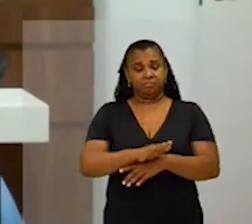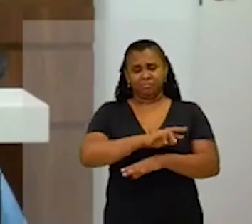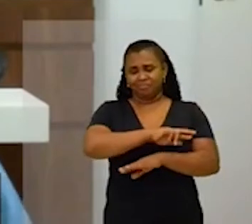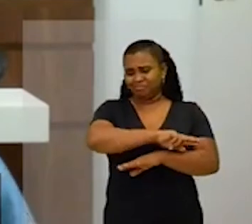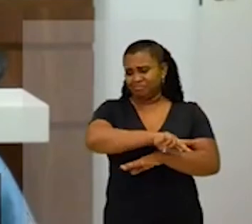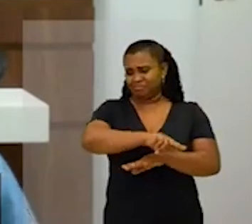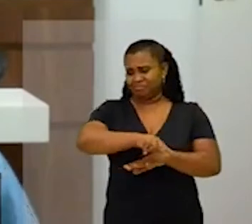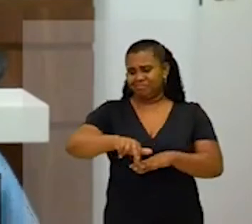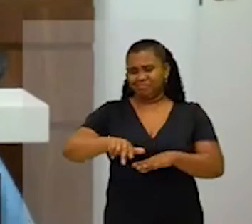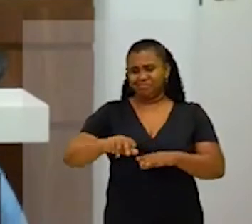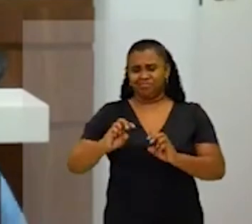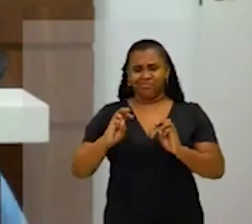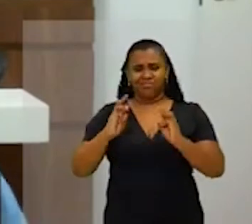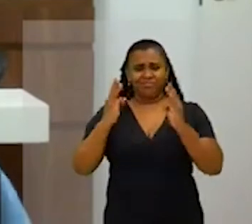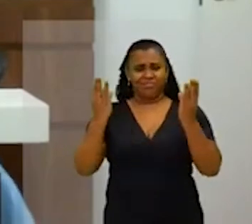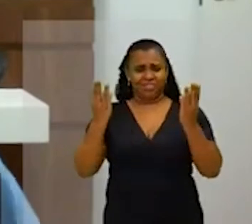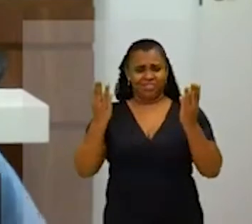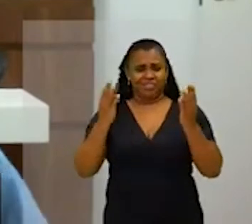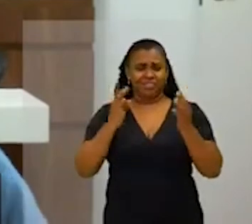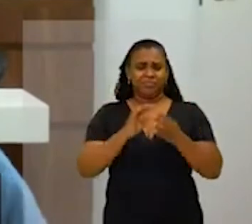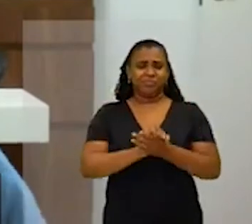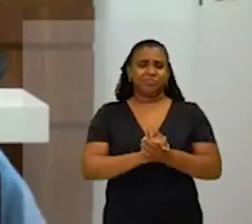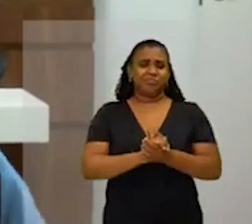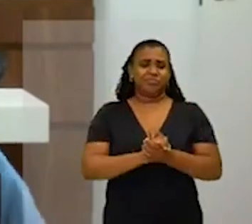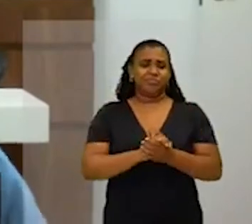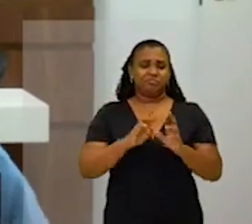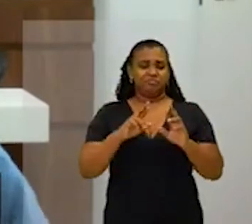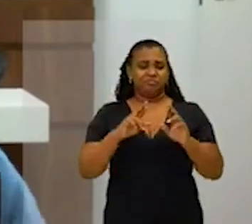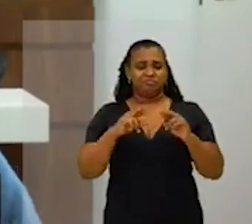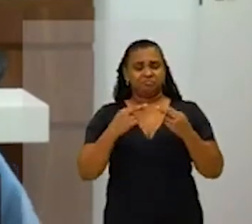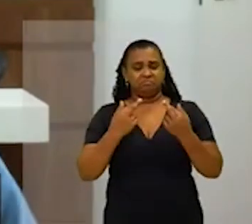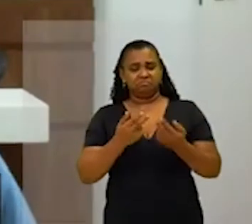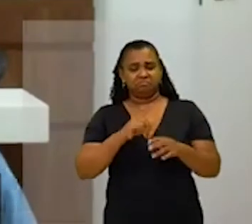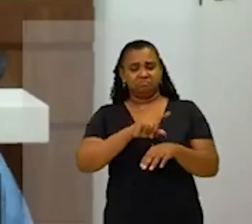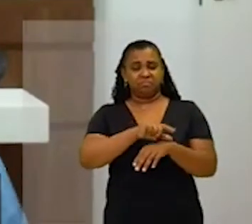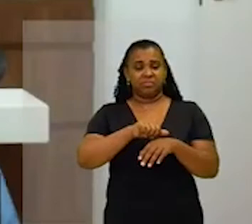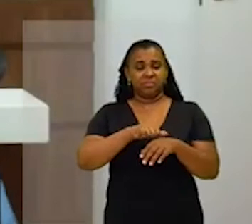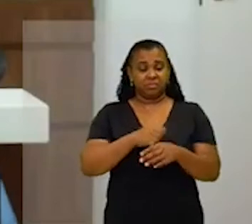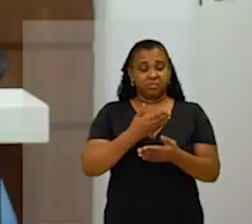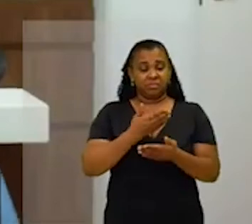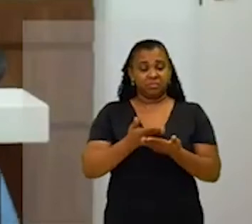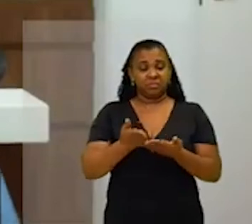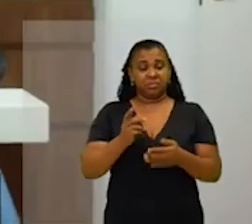de última hora é a reunião que atrasou e eu perdi a hora e meu celular acabou a bateria